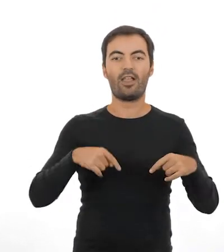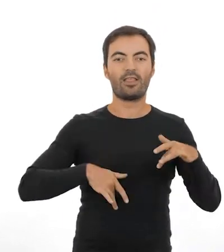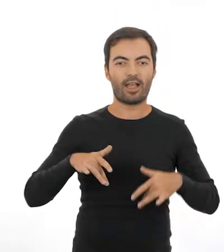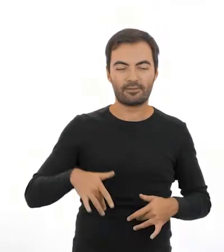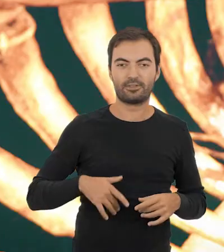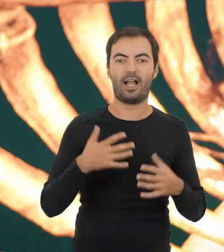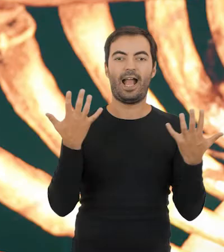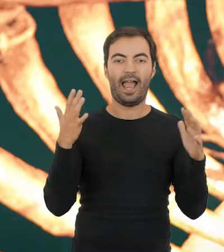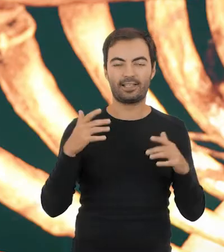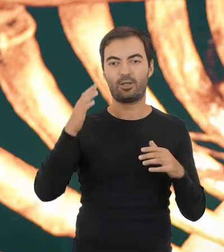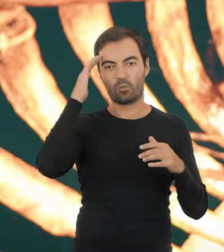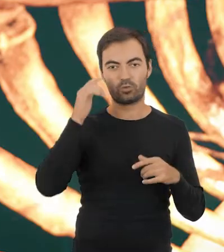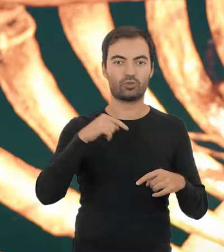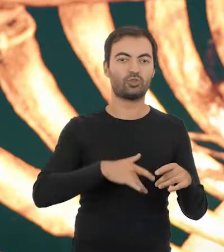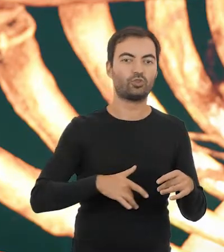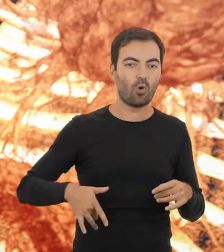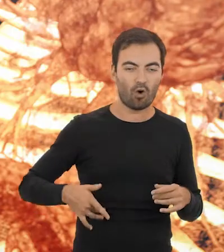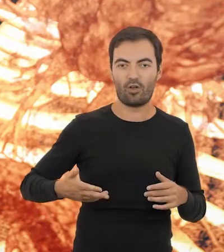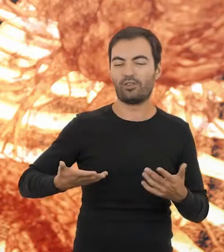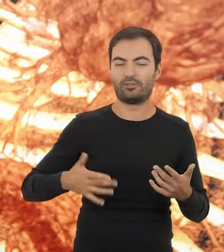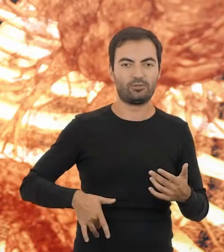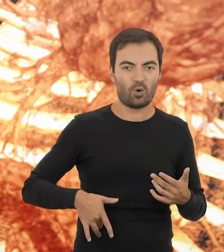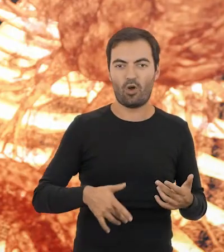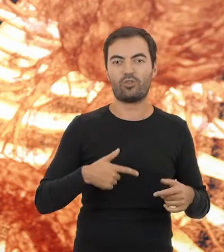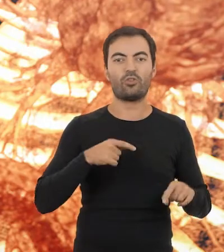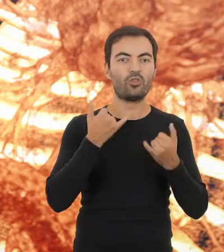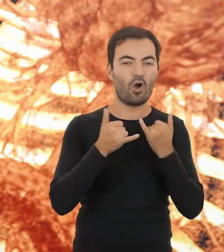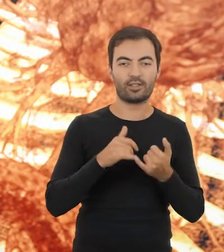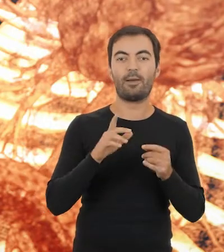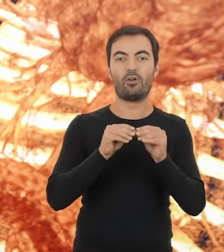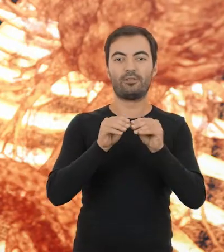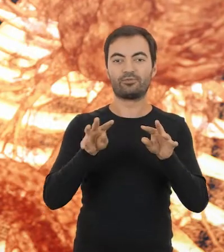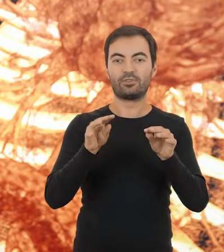ręce, mózg, żołądek czy nogi. Tętnice dzielą się na coraz mniejsze gałązki,